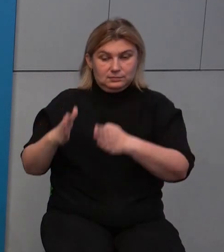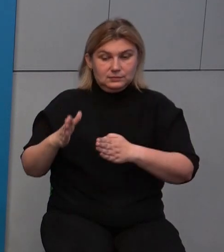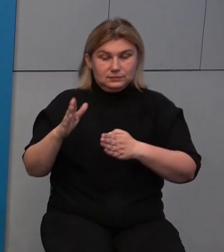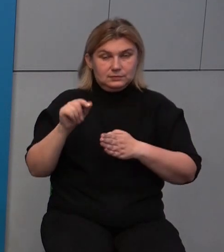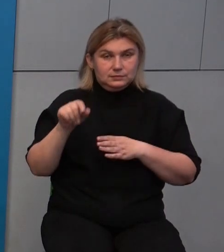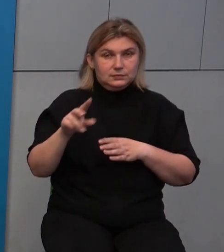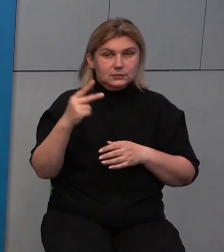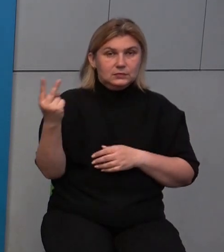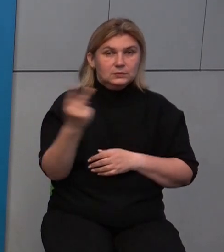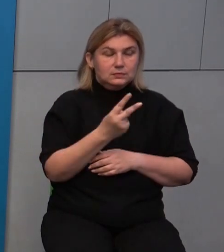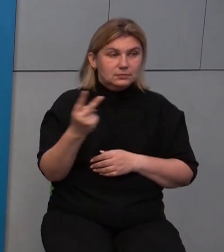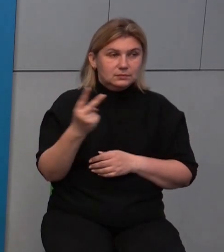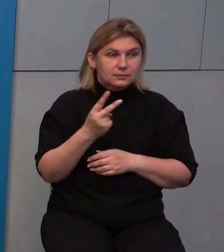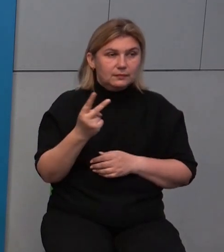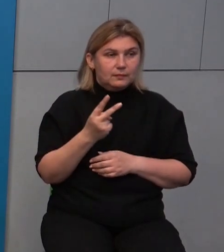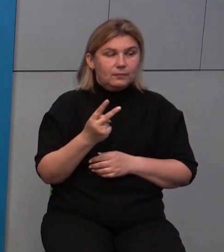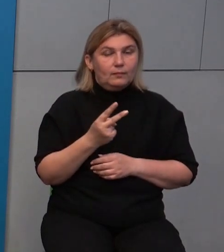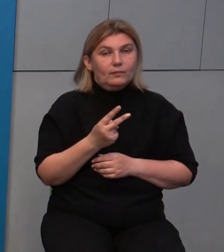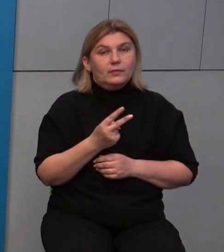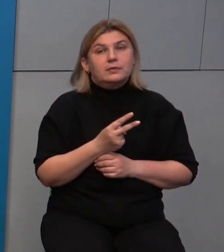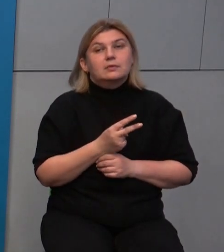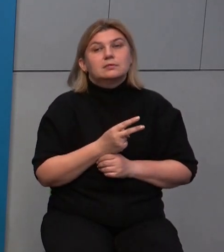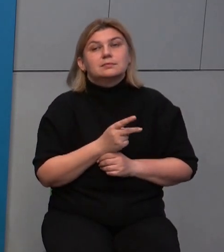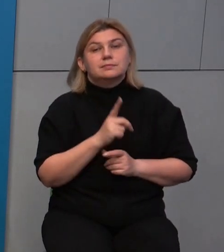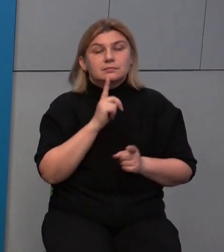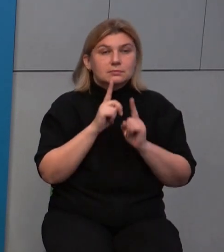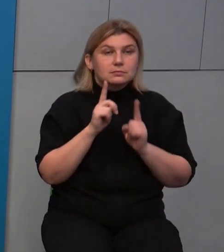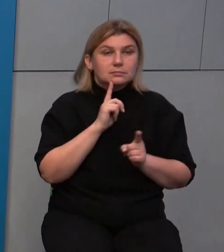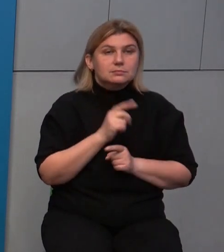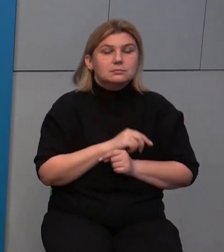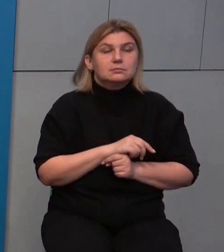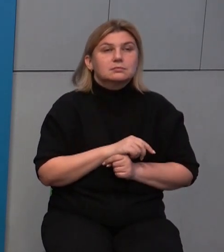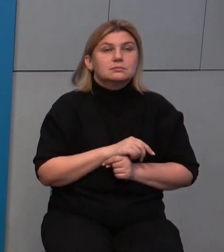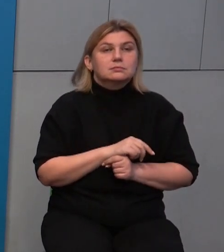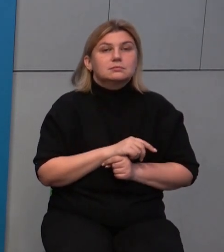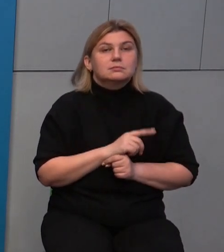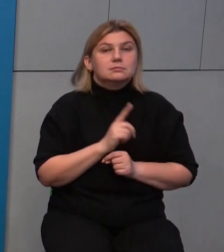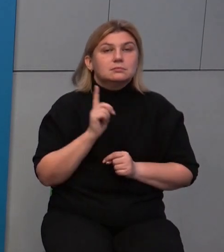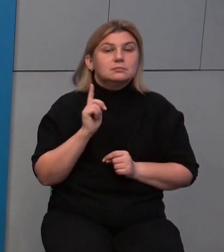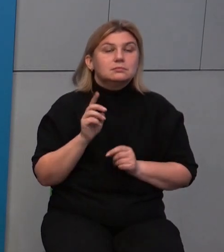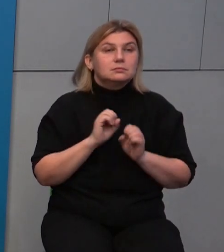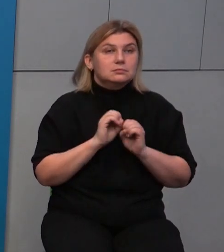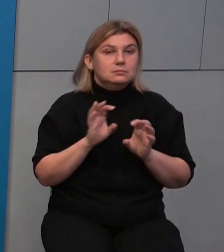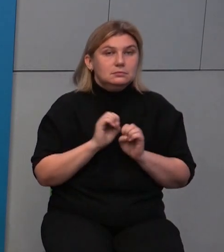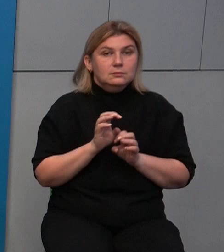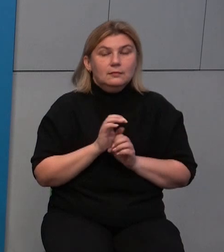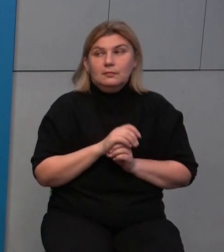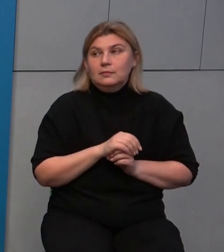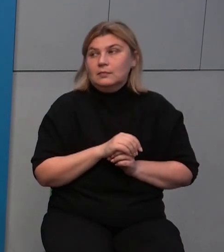oni obydwoje o nim rozmawiają, ale oczywiście przez to, że...